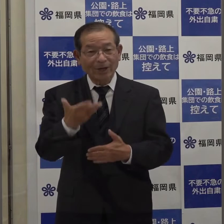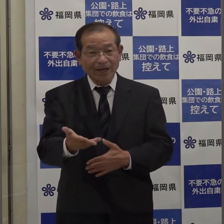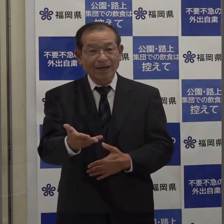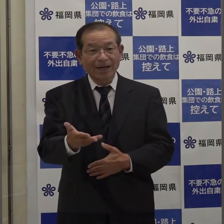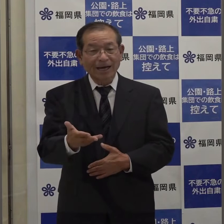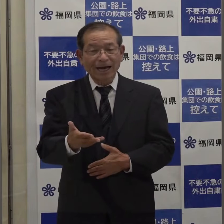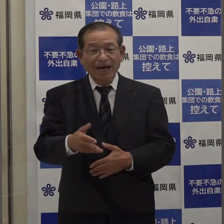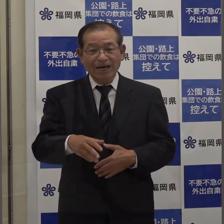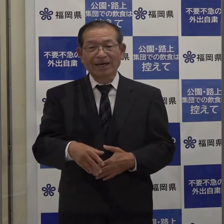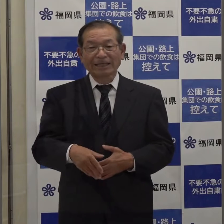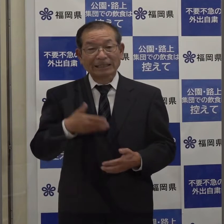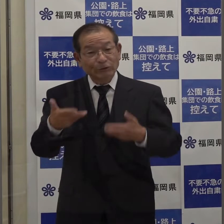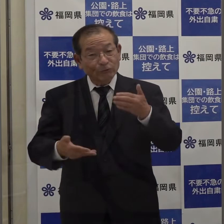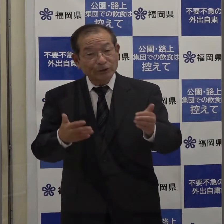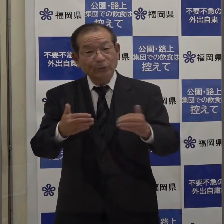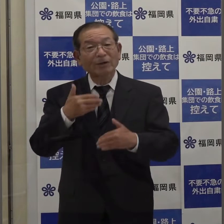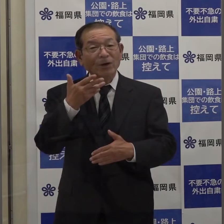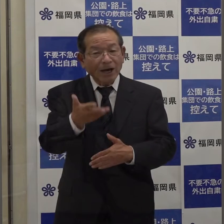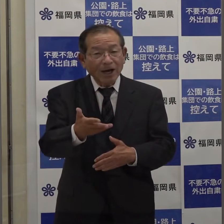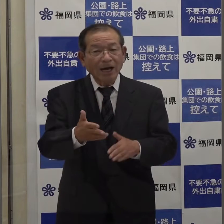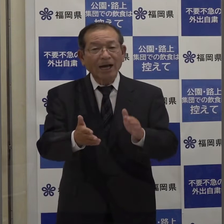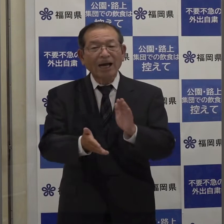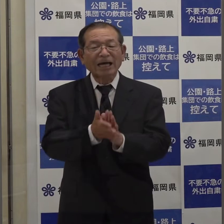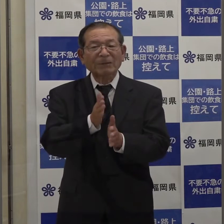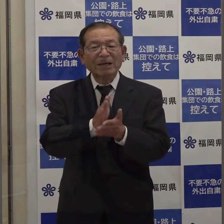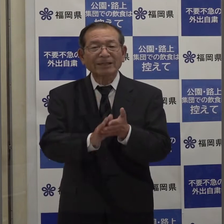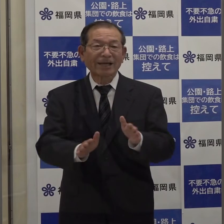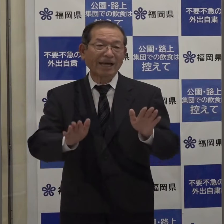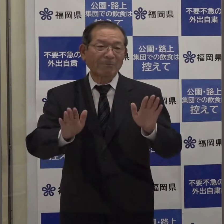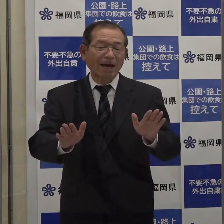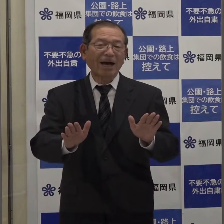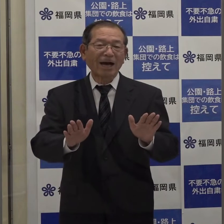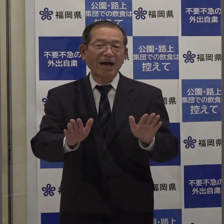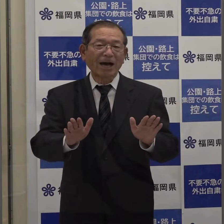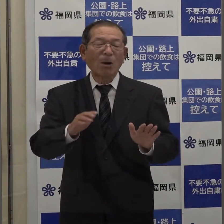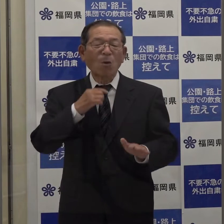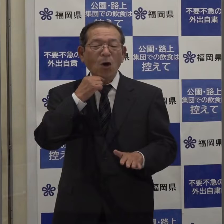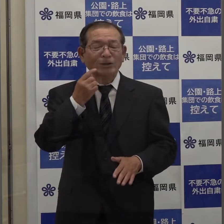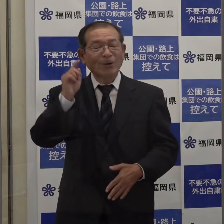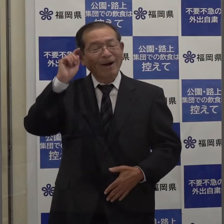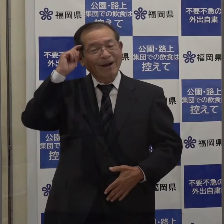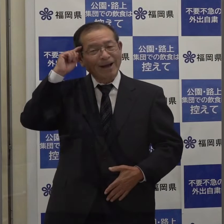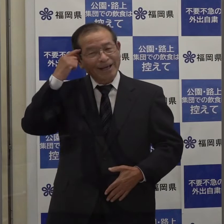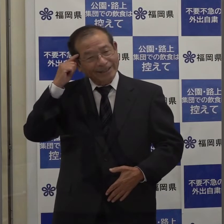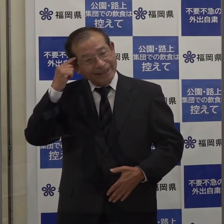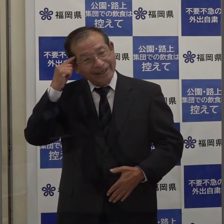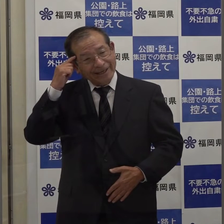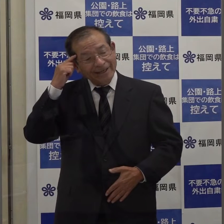急ぐことであるのか 今一度立ち止まって考えていただき